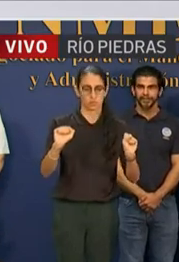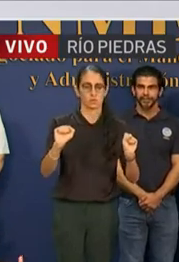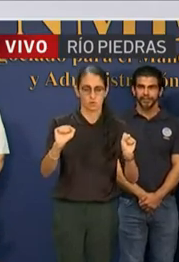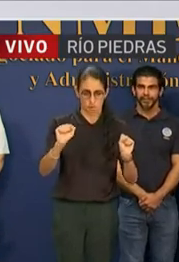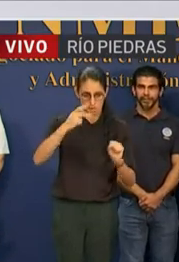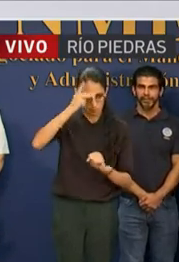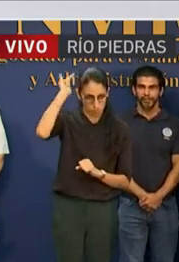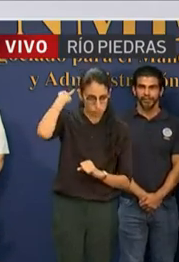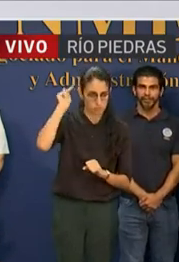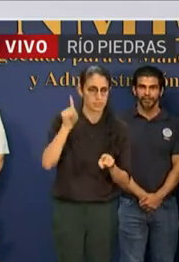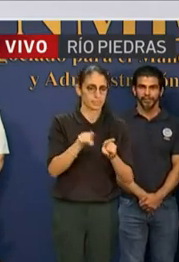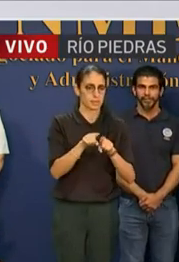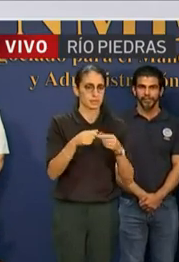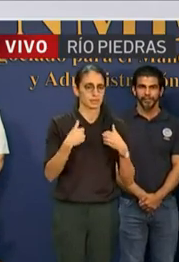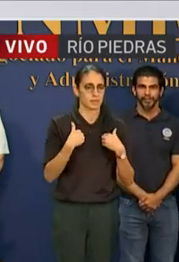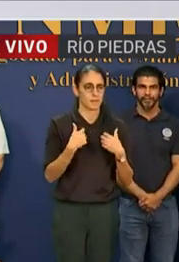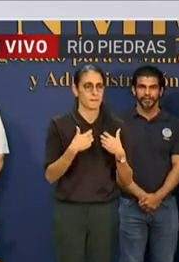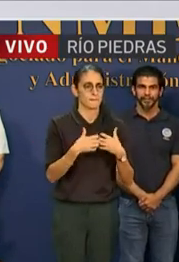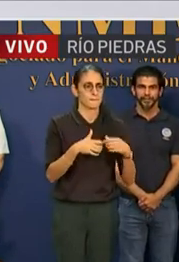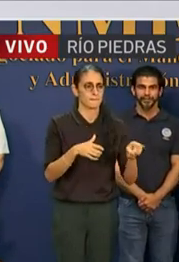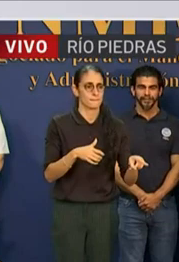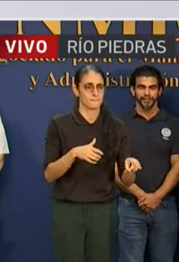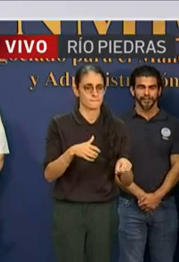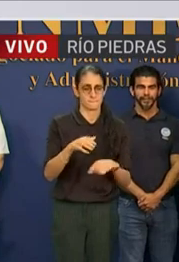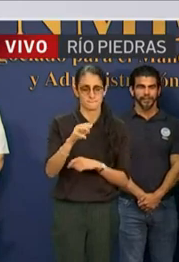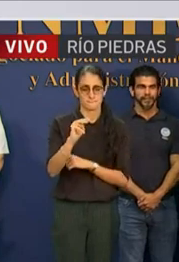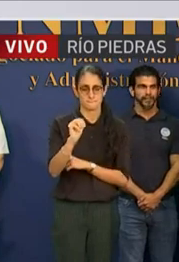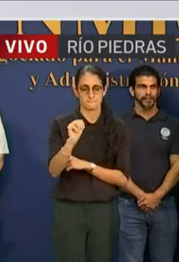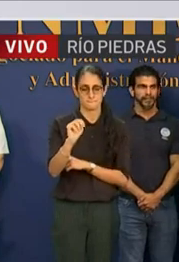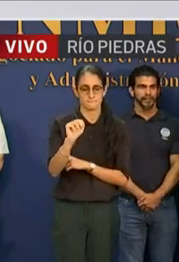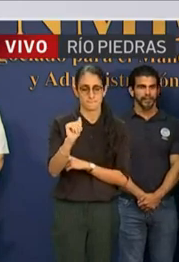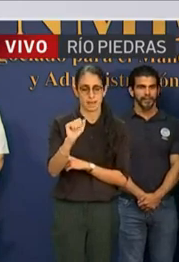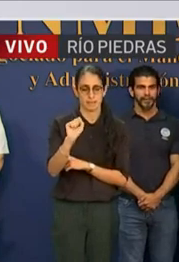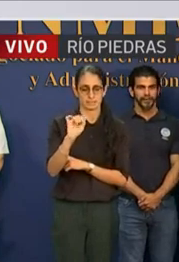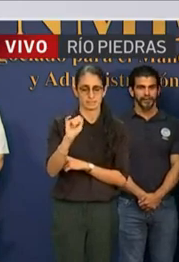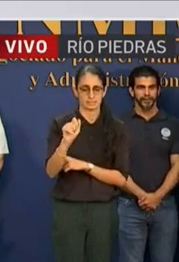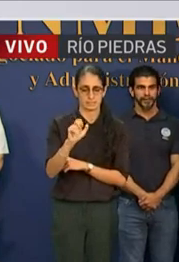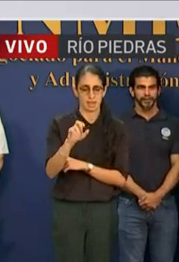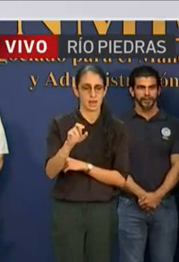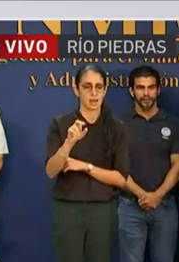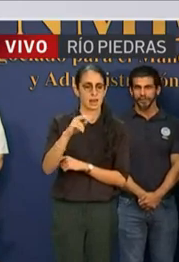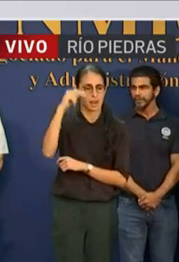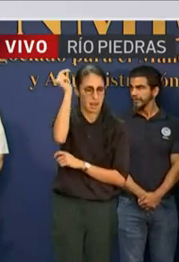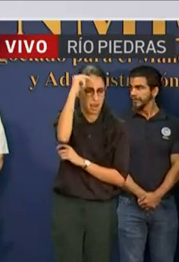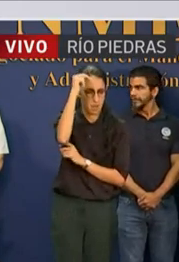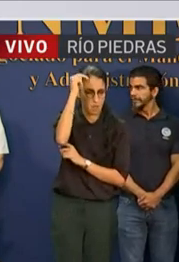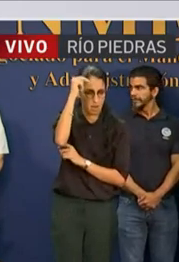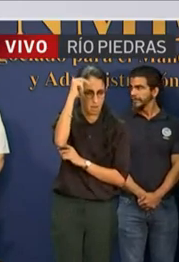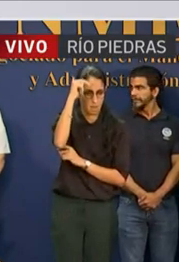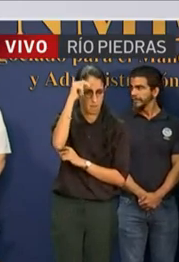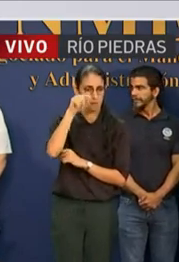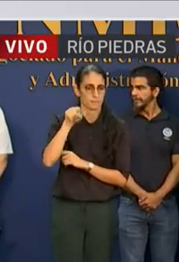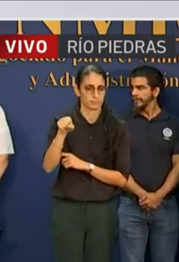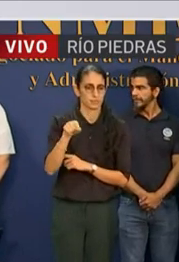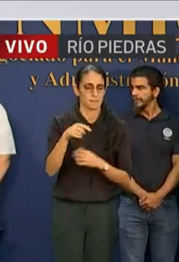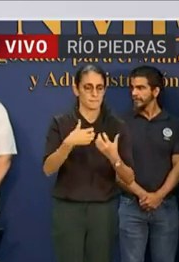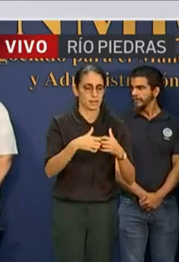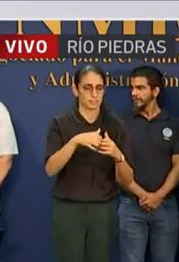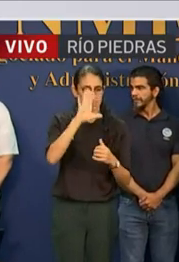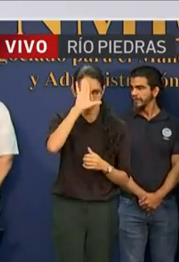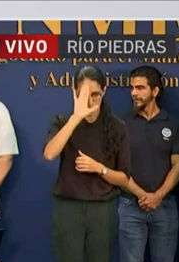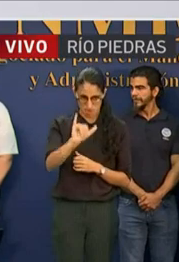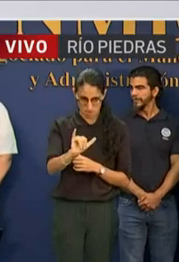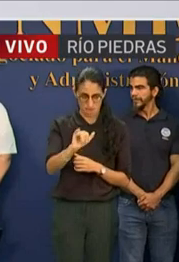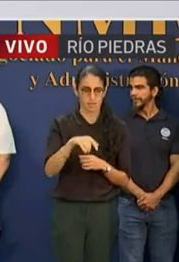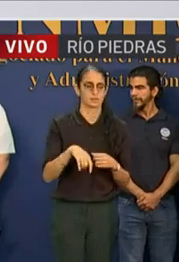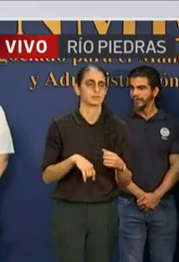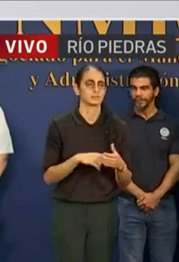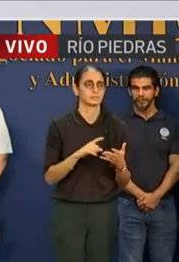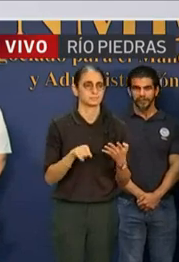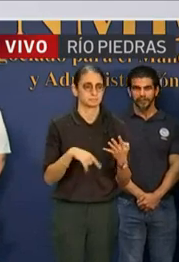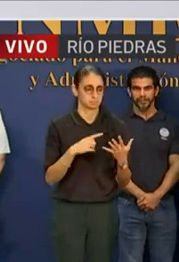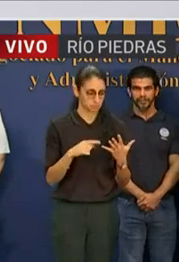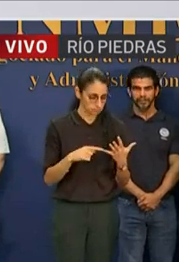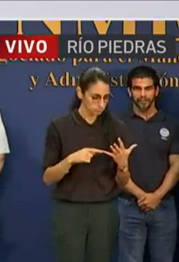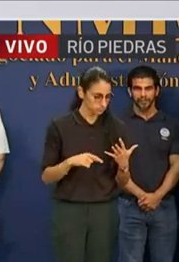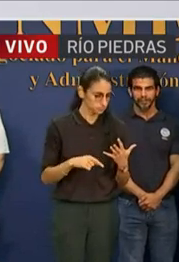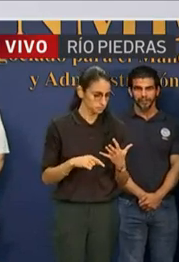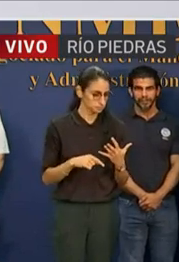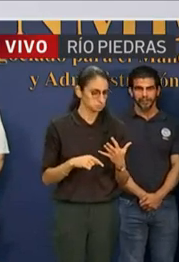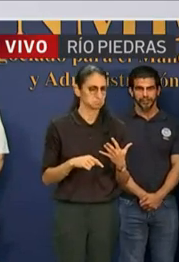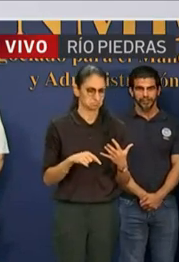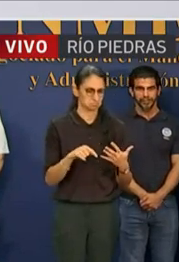COGUY, EN LA REGIÓN METRO COMO